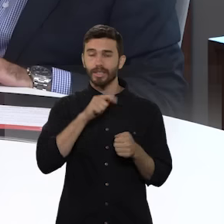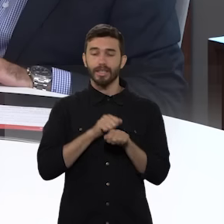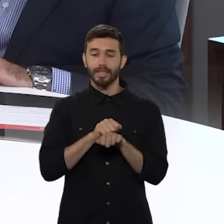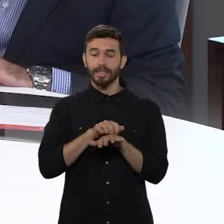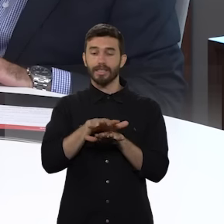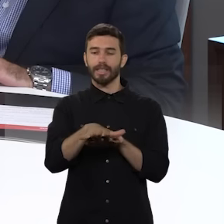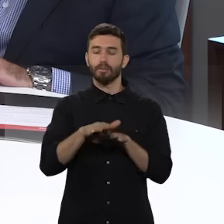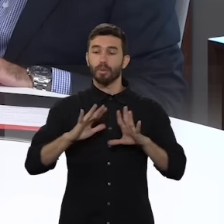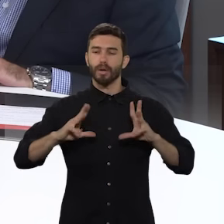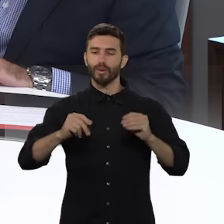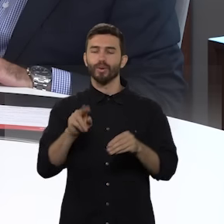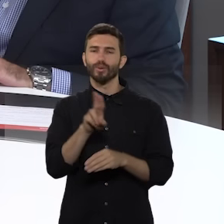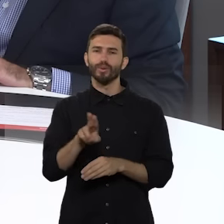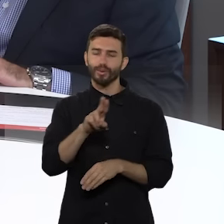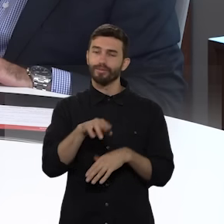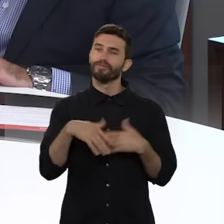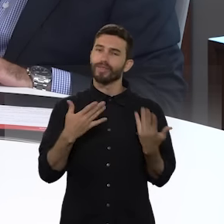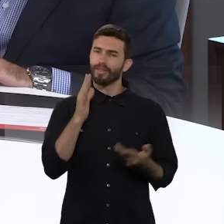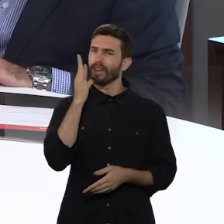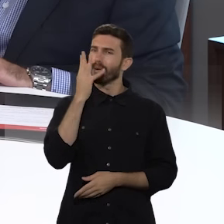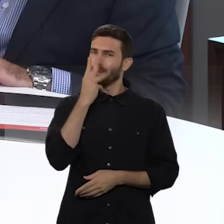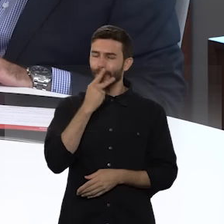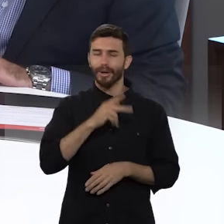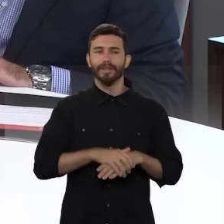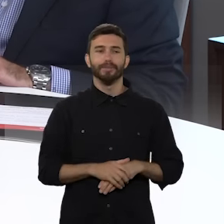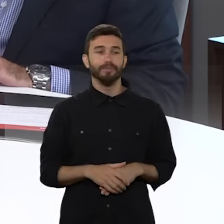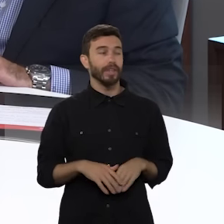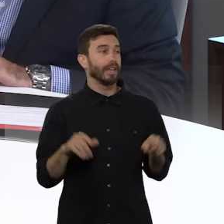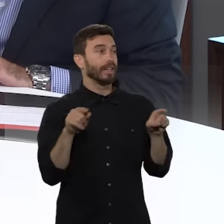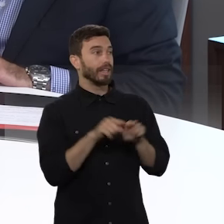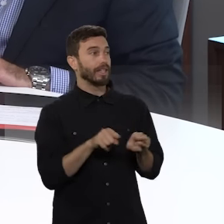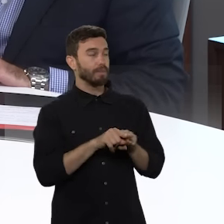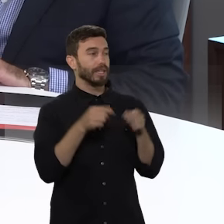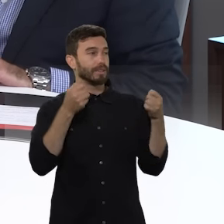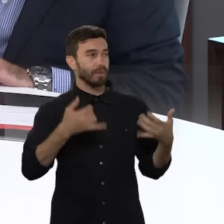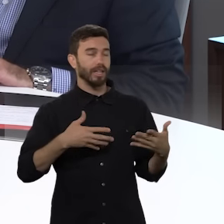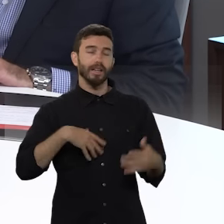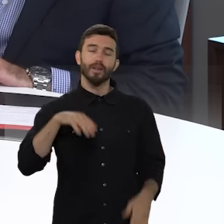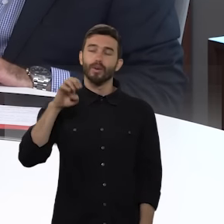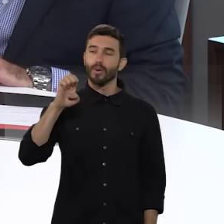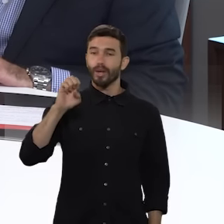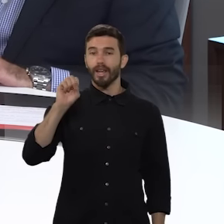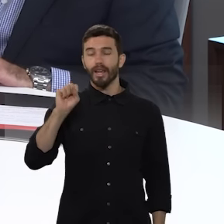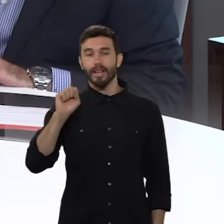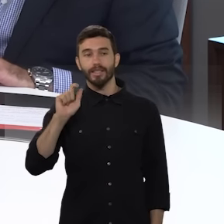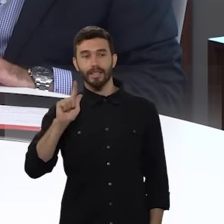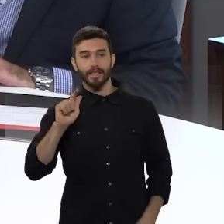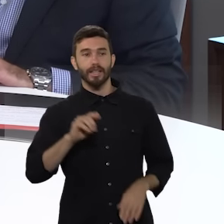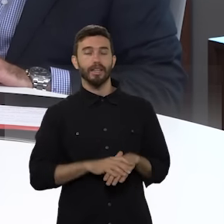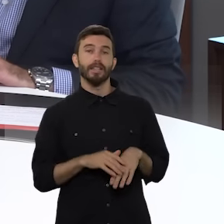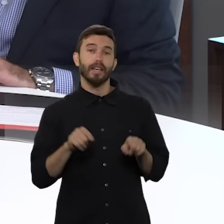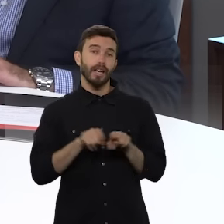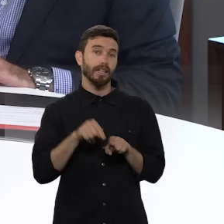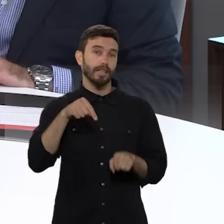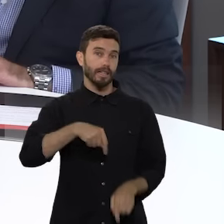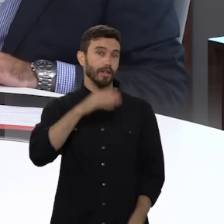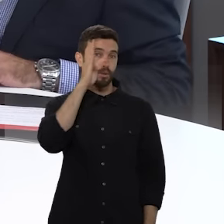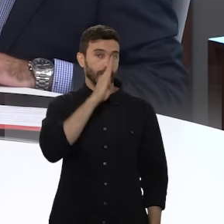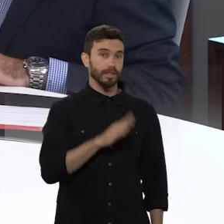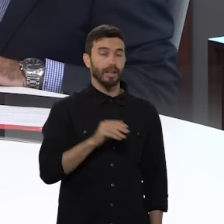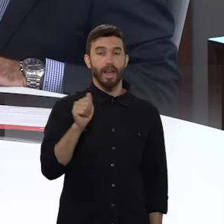Maurício e falando aqui dos aspectos ESG ou, já que estamos no Brasil, ASG. Vocês têm dois